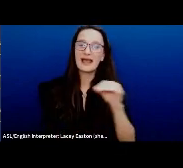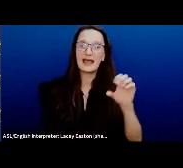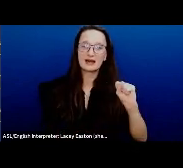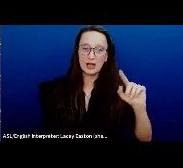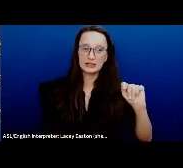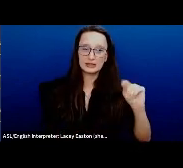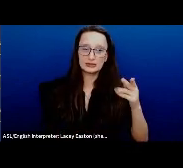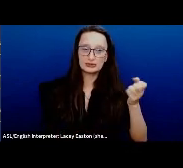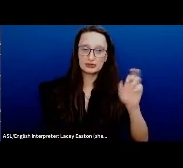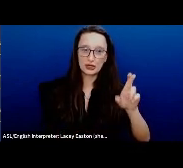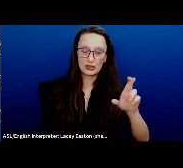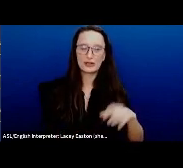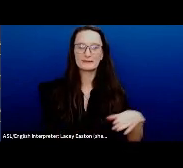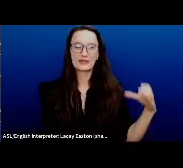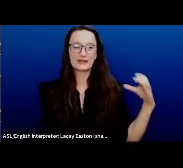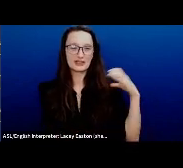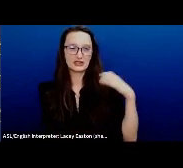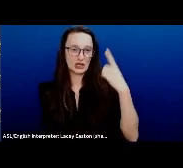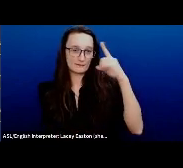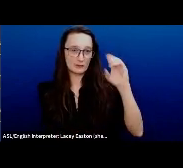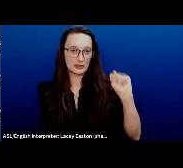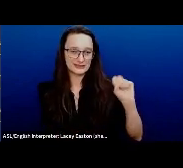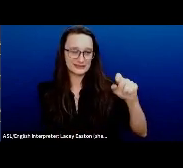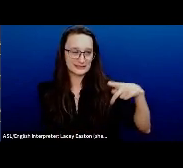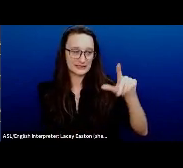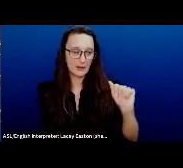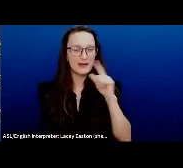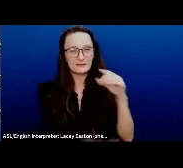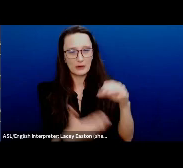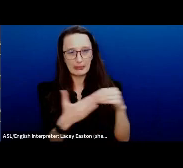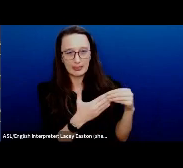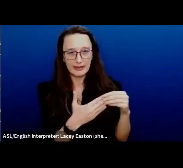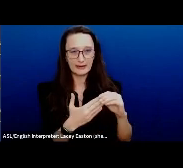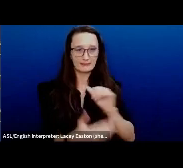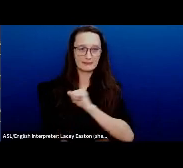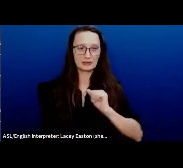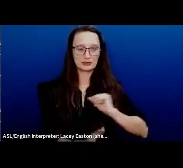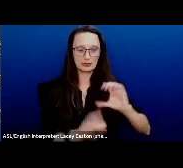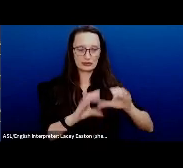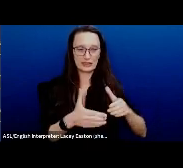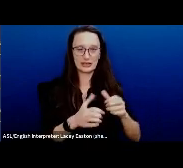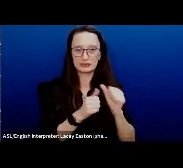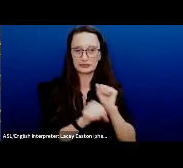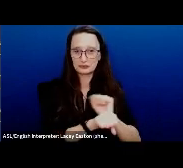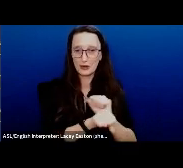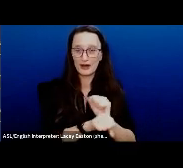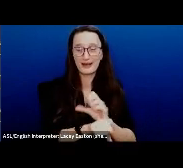dirijir el trabajo de la asociación. Un enorme agradecimiento a todos los que están aquí hoy por